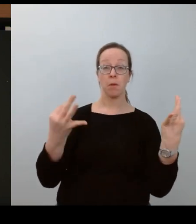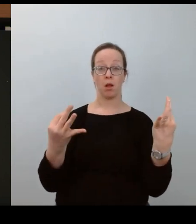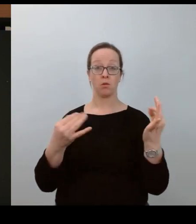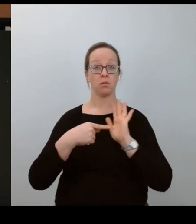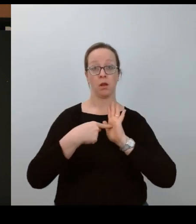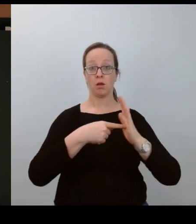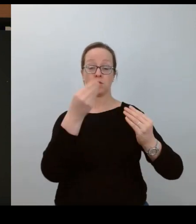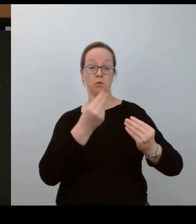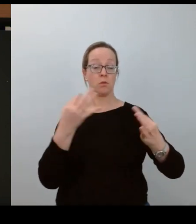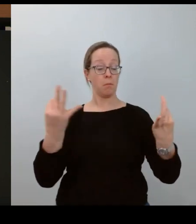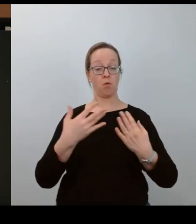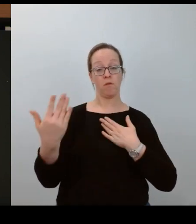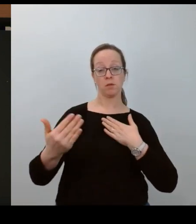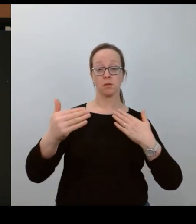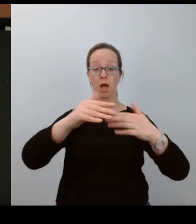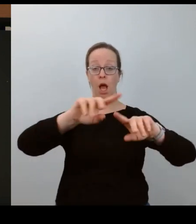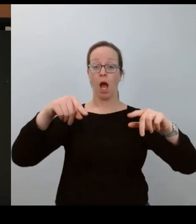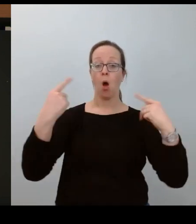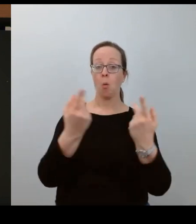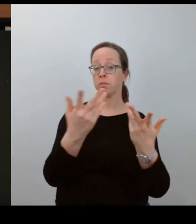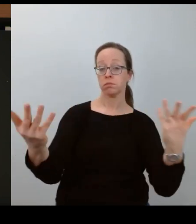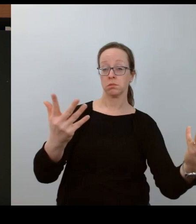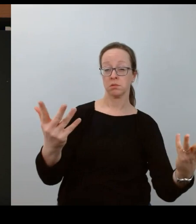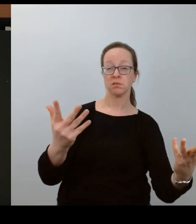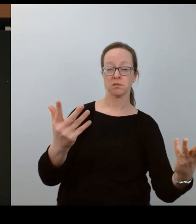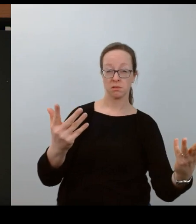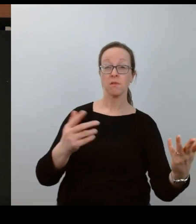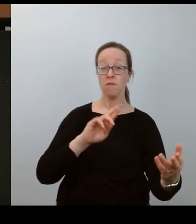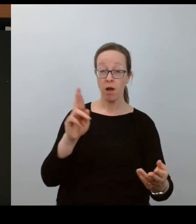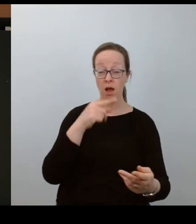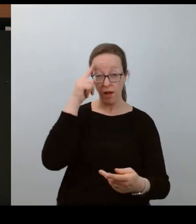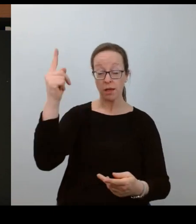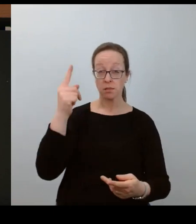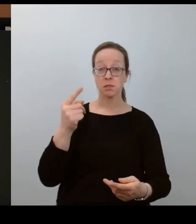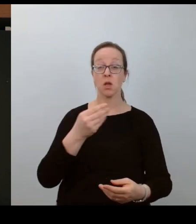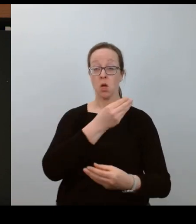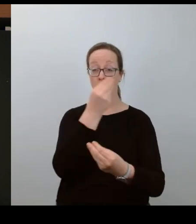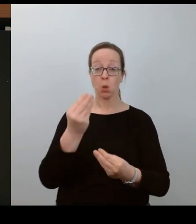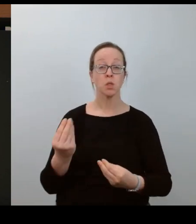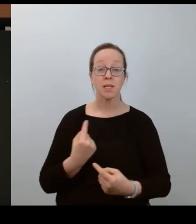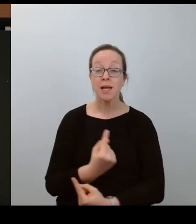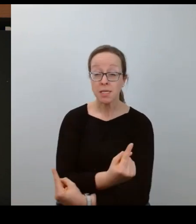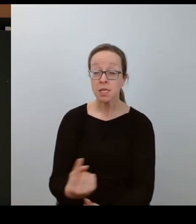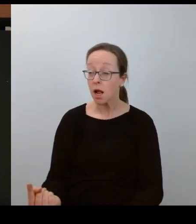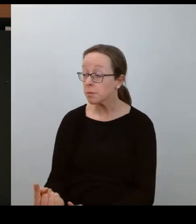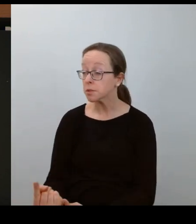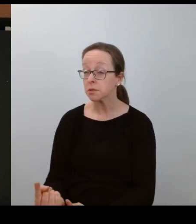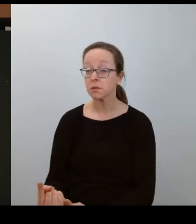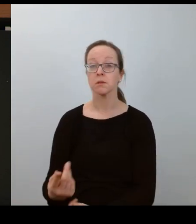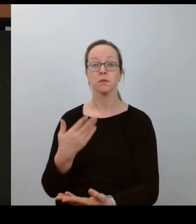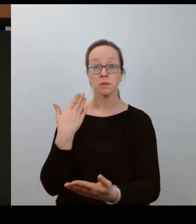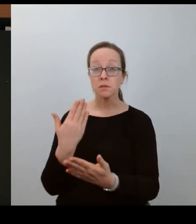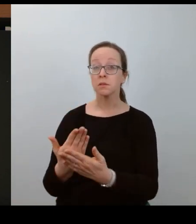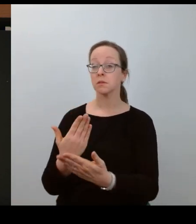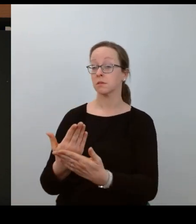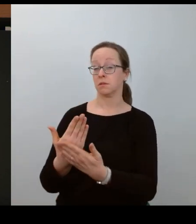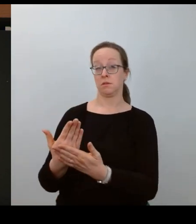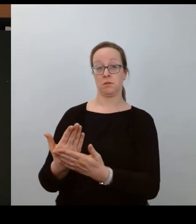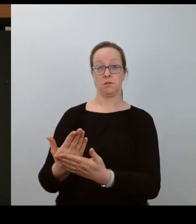aufgefordert, ein Konzept vorzulegen. Soweit, so gut. Die Kulturraum GmbH trägt die Verantwortung für die Umsetzung und ein neu